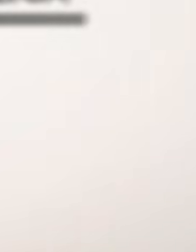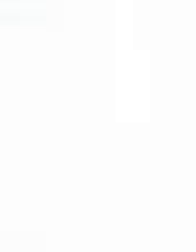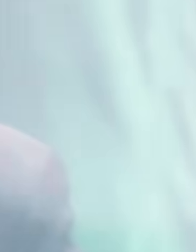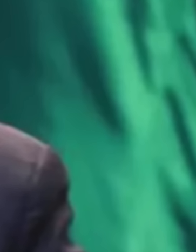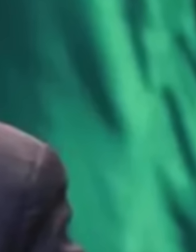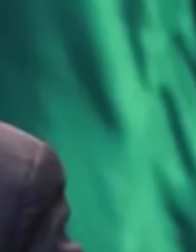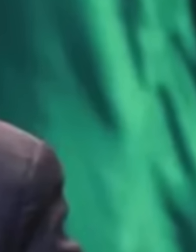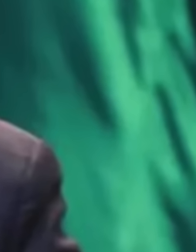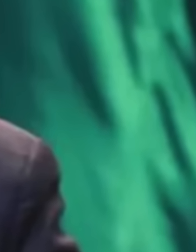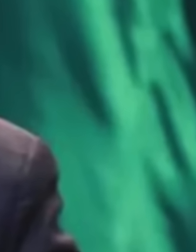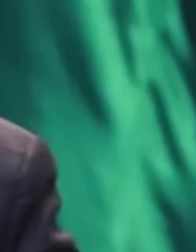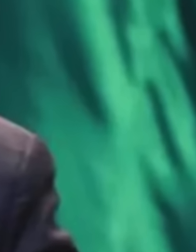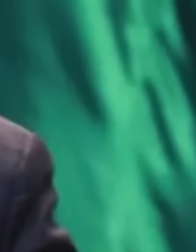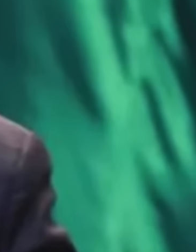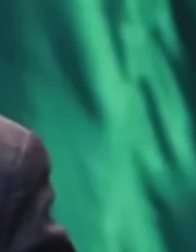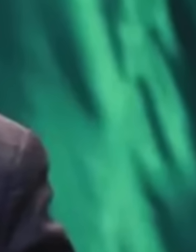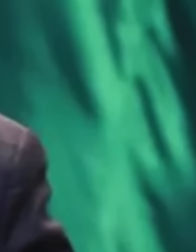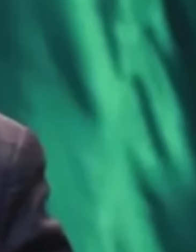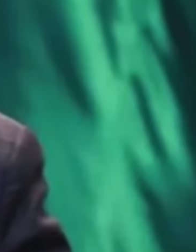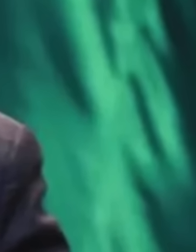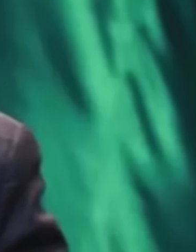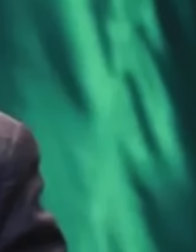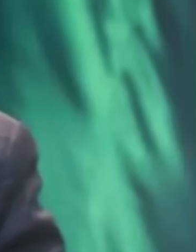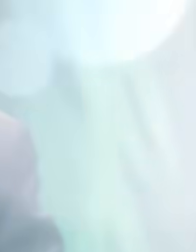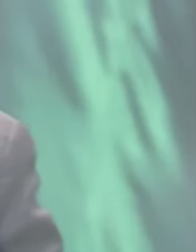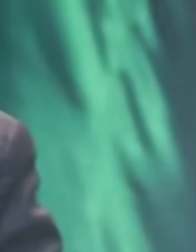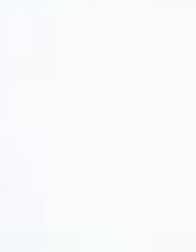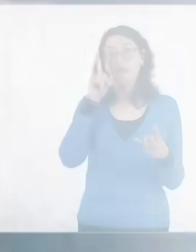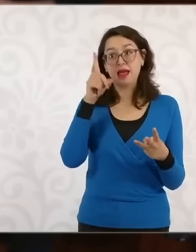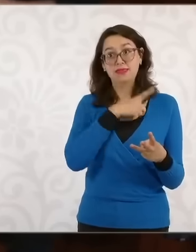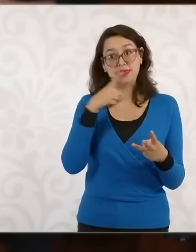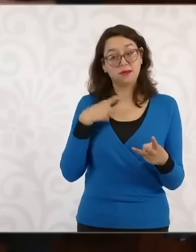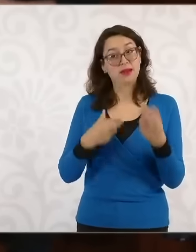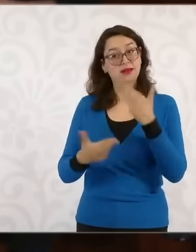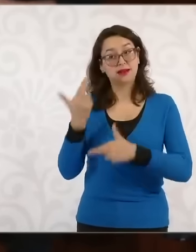cártel inmobiliario en la ciudad de México. Tomando el micrófono, la periodista Nancy